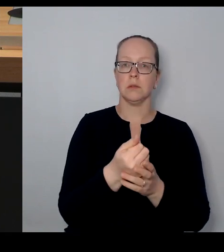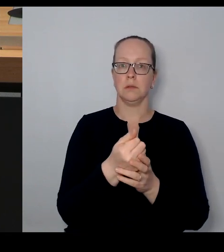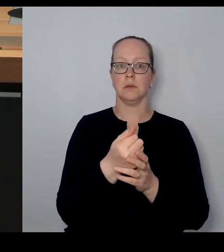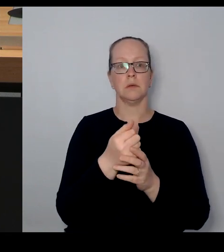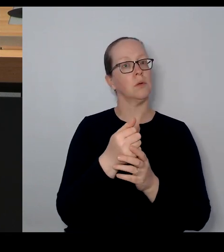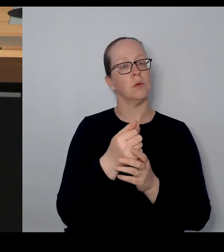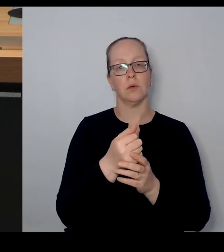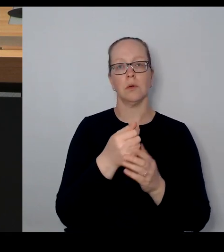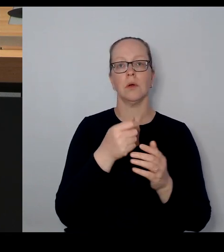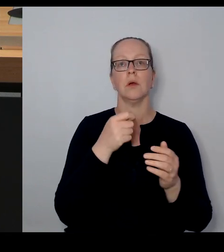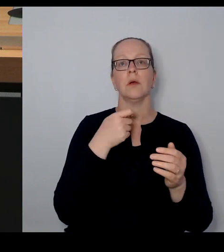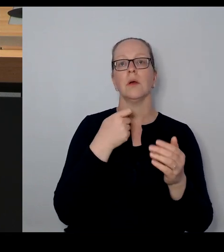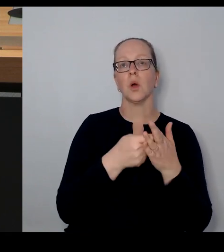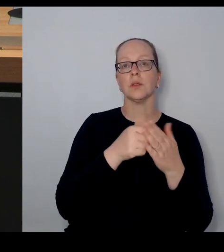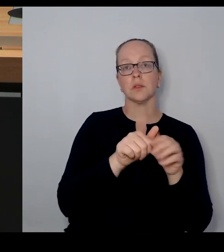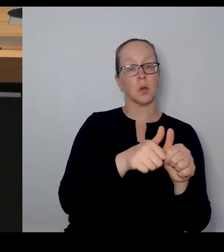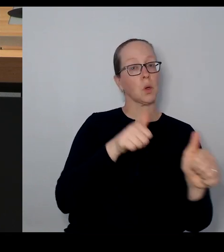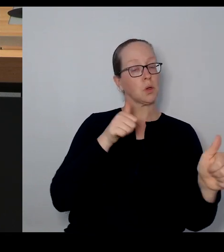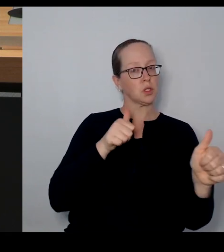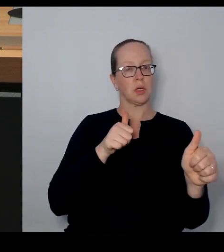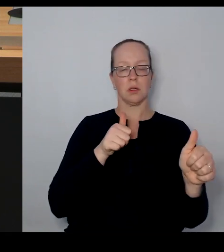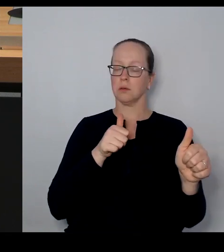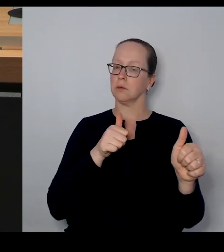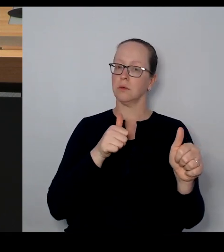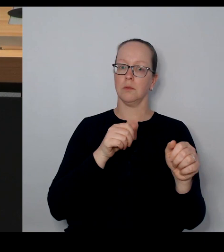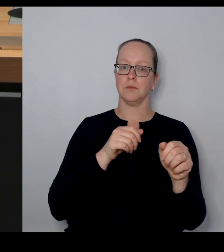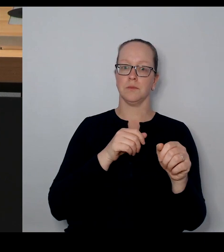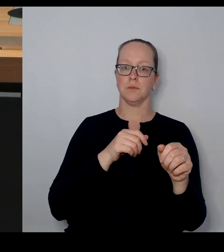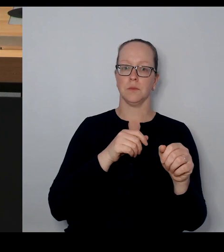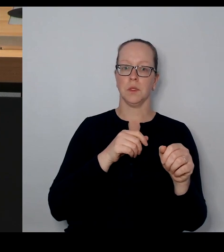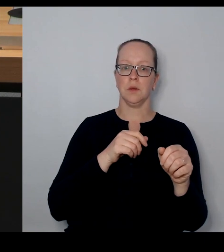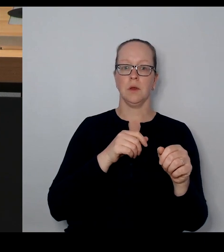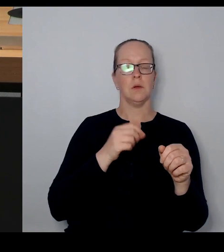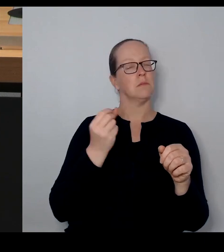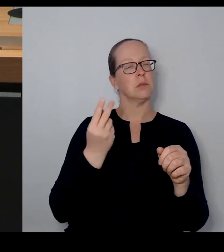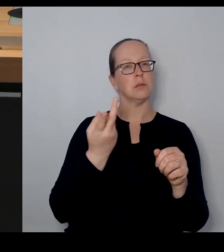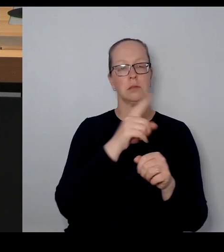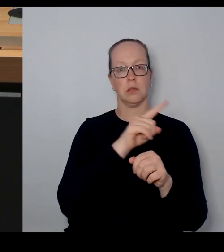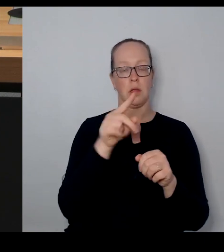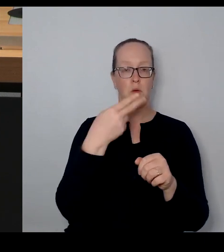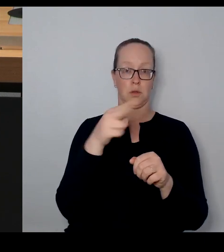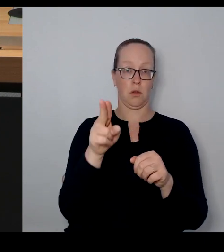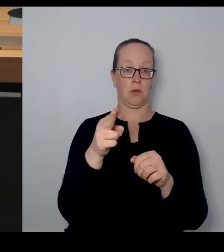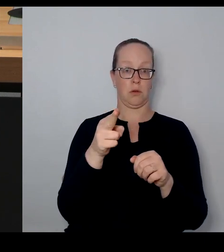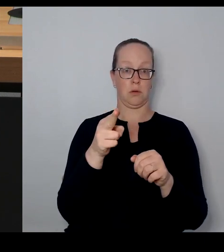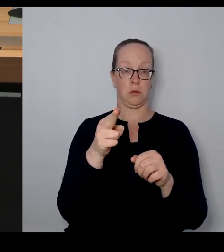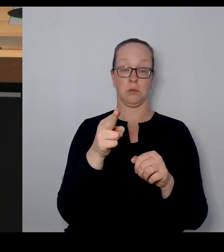schwieriger zu kompensieren ist. Dieses Problem besteht schon seit vielen Jahren, wird nun aber immer